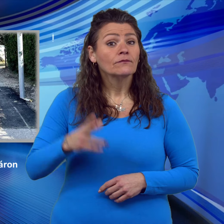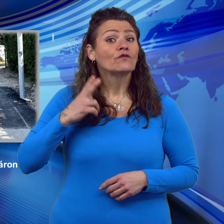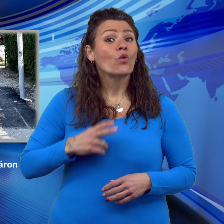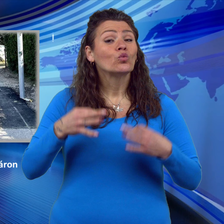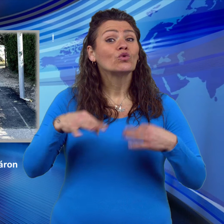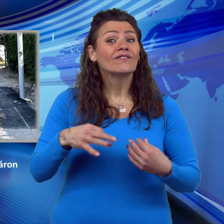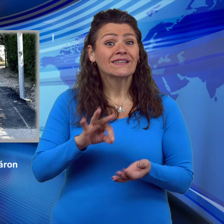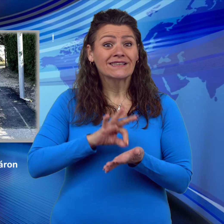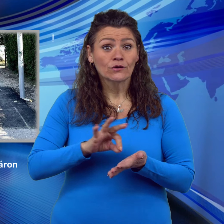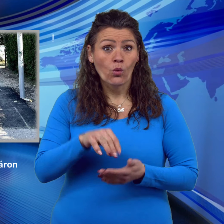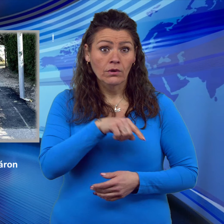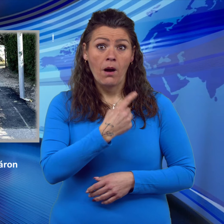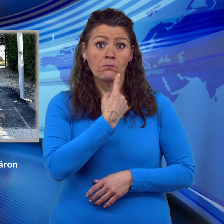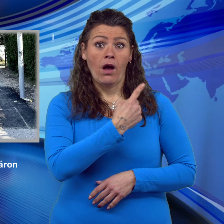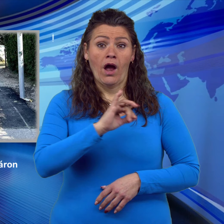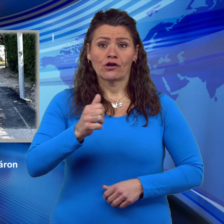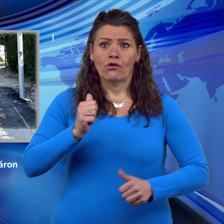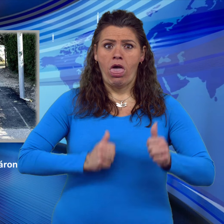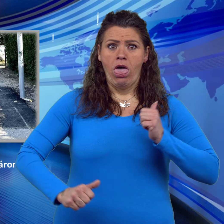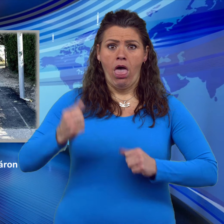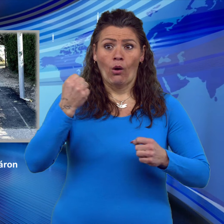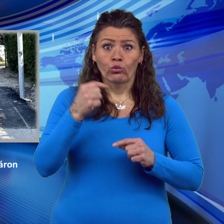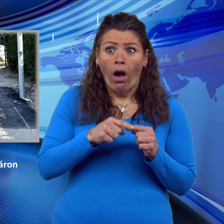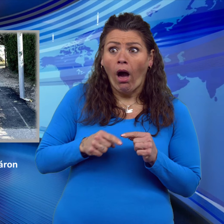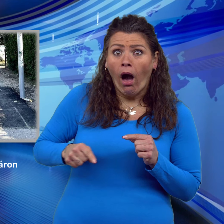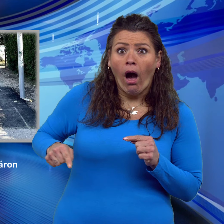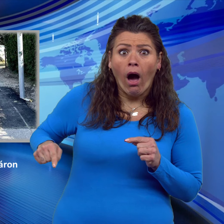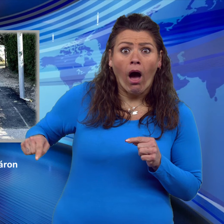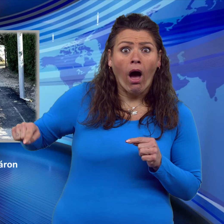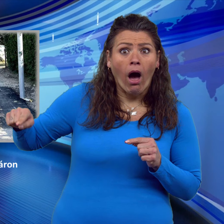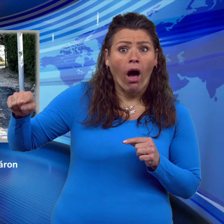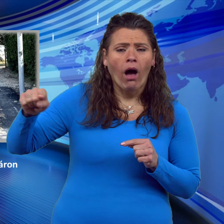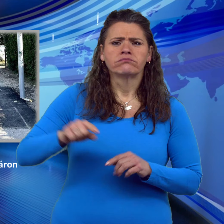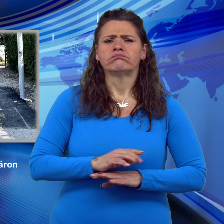Egy közelben lévő ügyvédi iroda dolgózójának is kerülniük kellett a sorompók miatt,